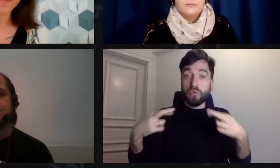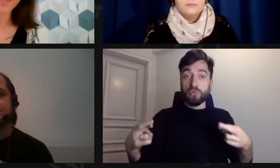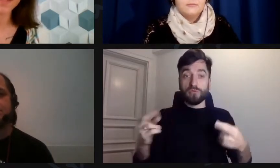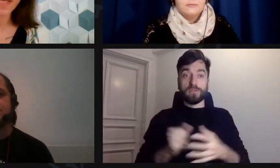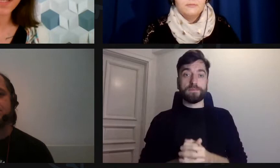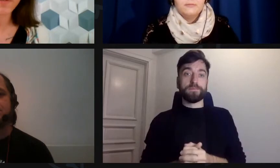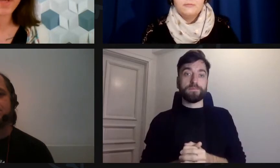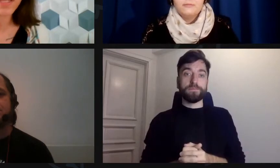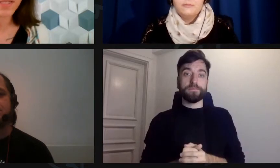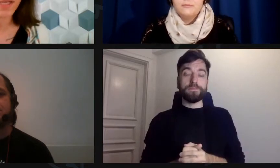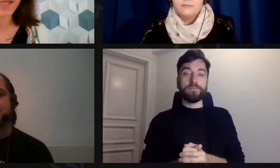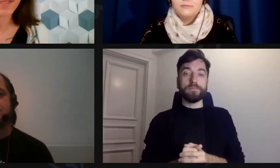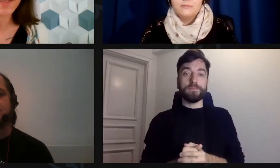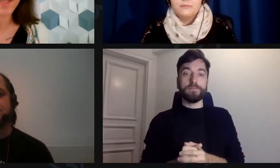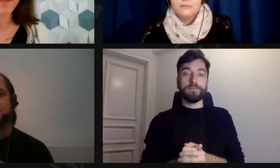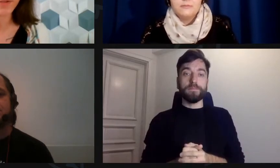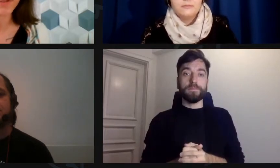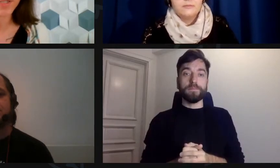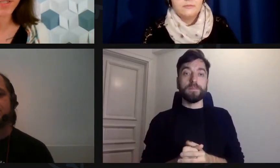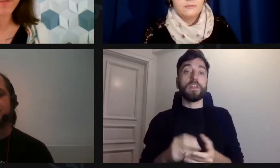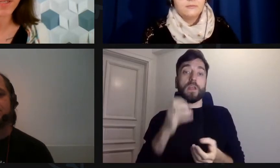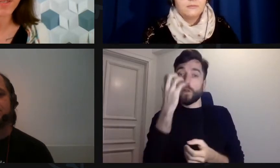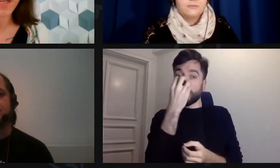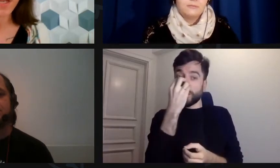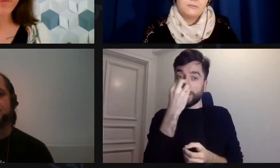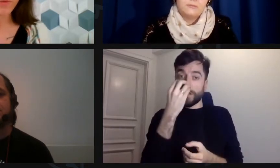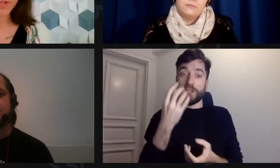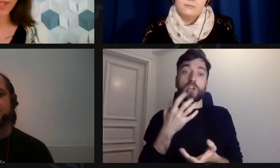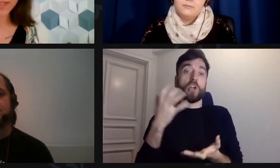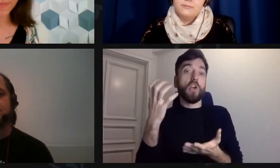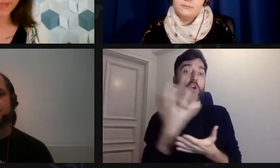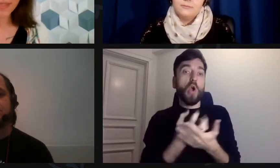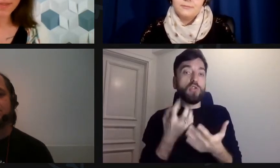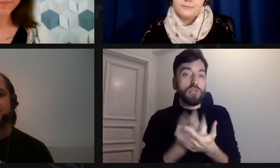i także właśnie cyrk wykorzystywać w różnych aspektach